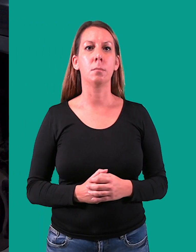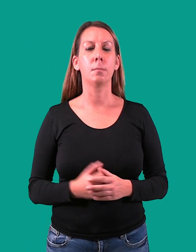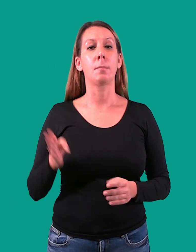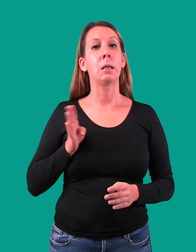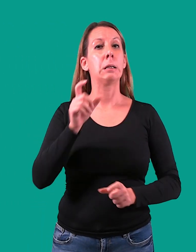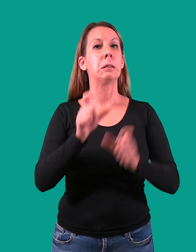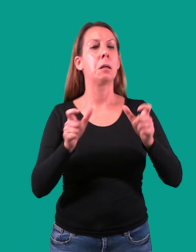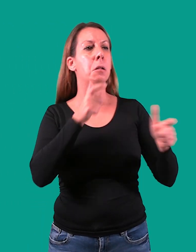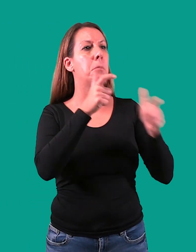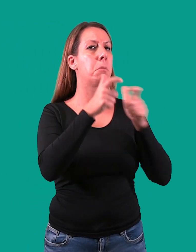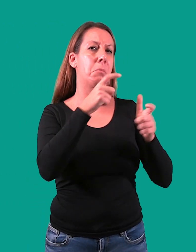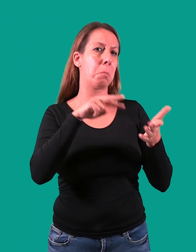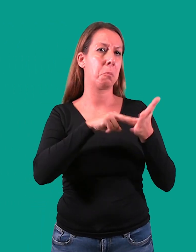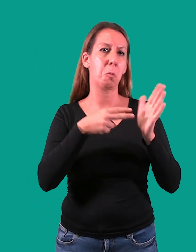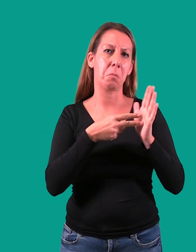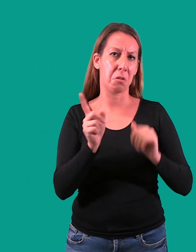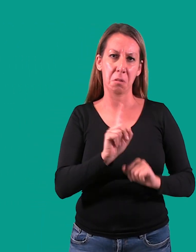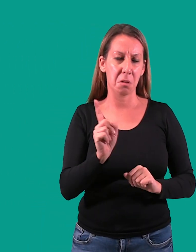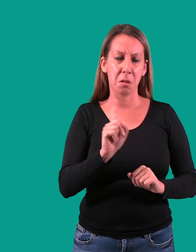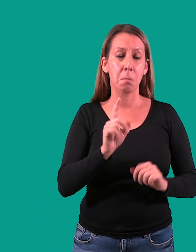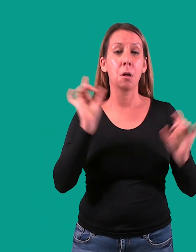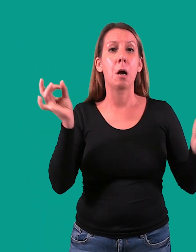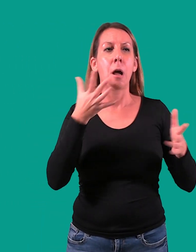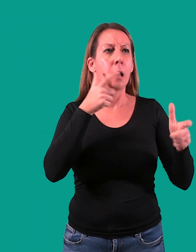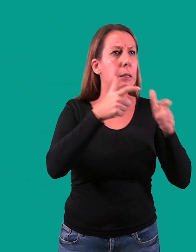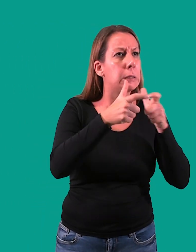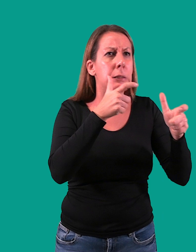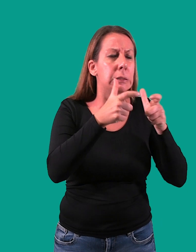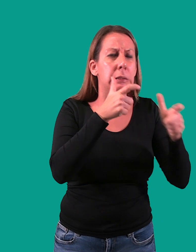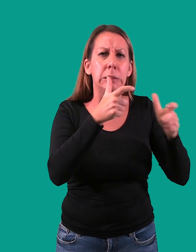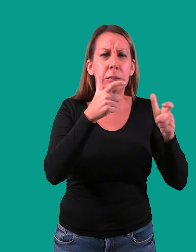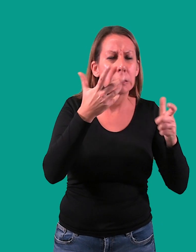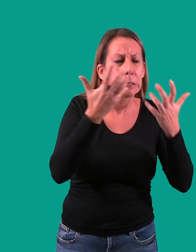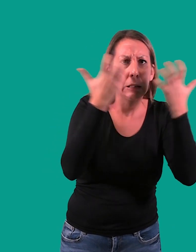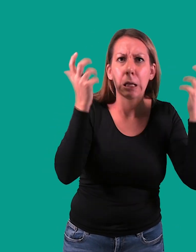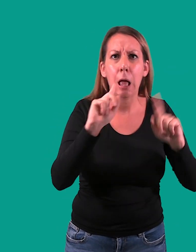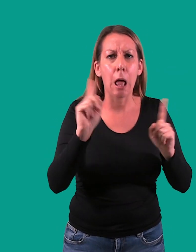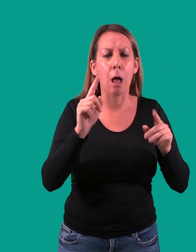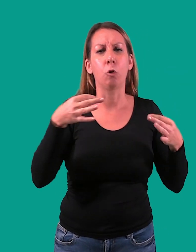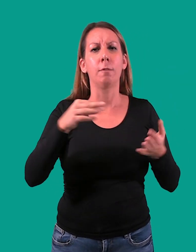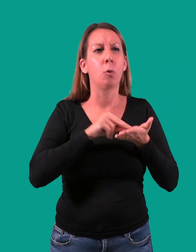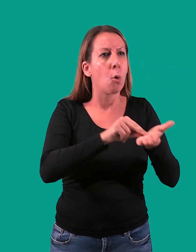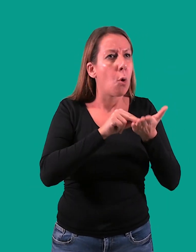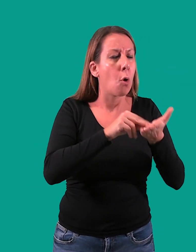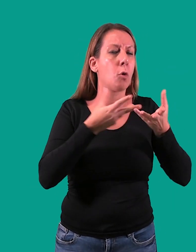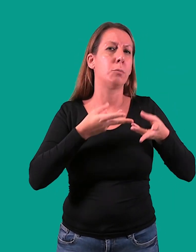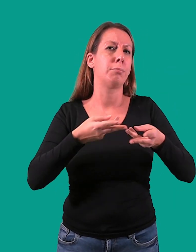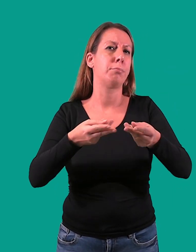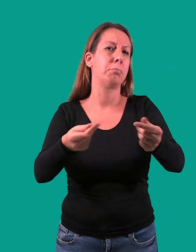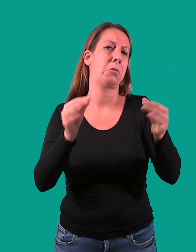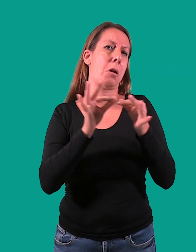Patrik comunica normalmente con i clienti udenti. Con i clienti sordi, riesce a comunicare più velocemente, il che va a loro vantaggio perché sono loro stessi sordi.